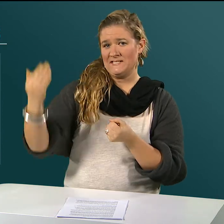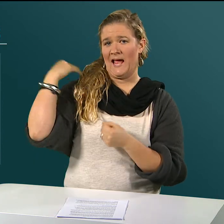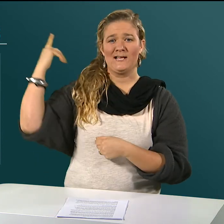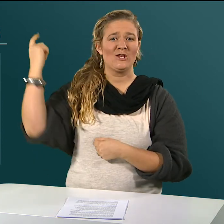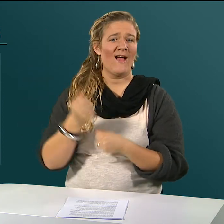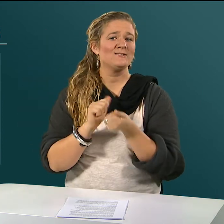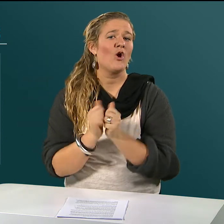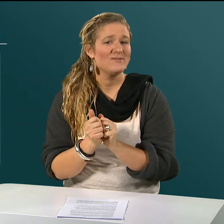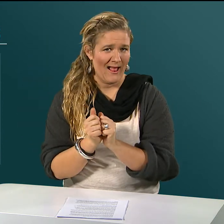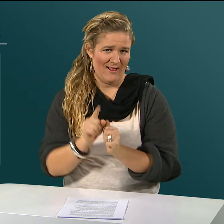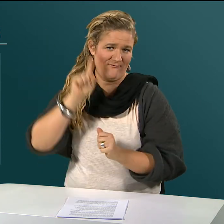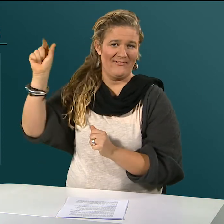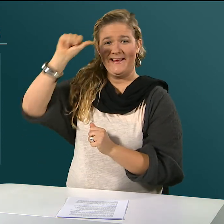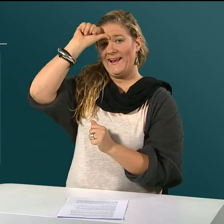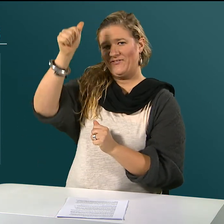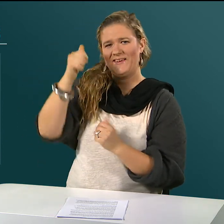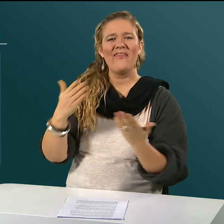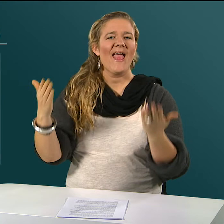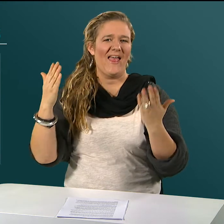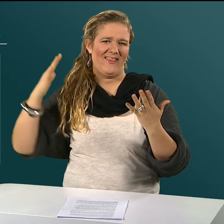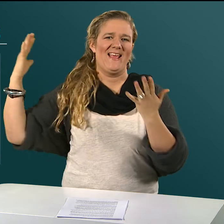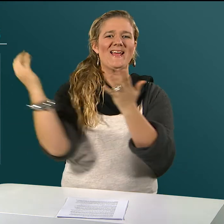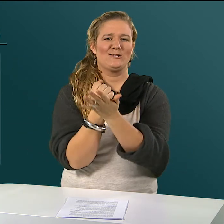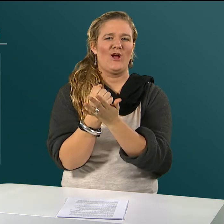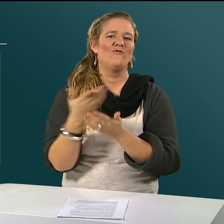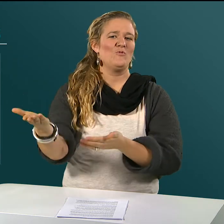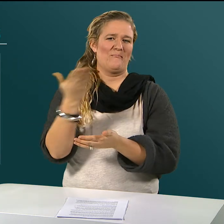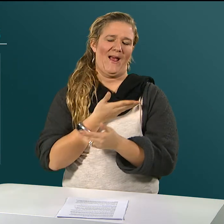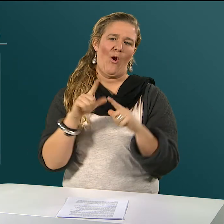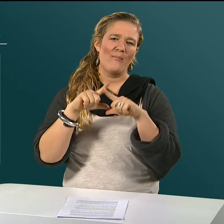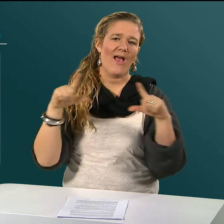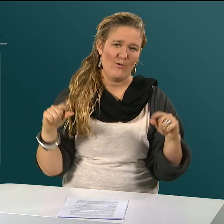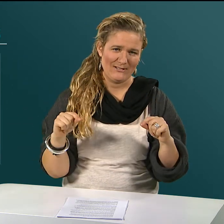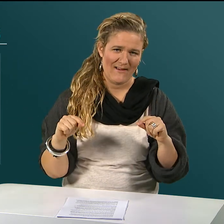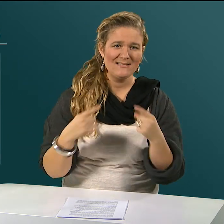Seit 2011 dürfen nun endlich auch in Indien Gehörlose den Führerausweis machen.